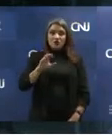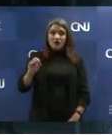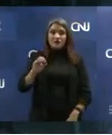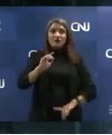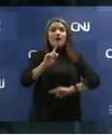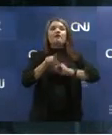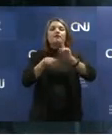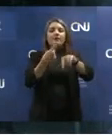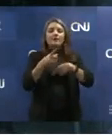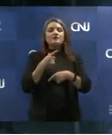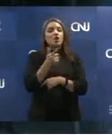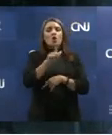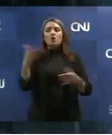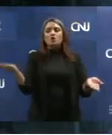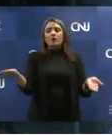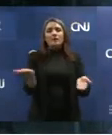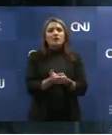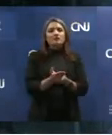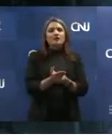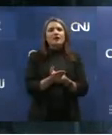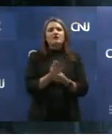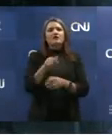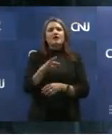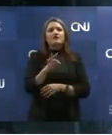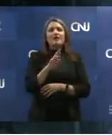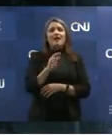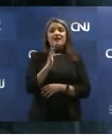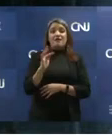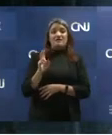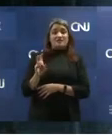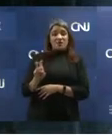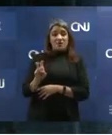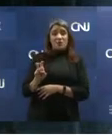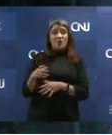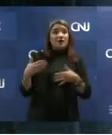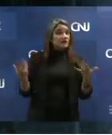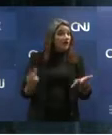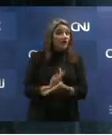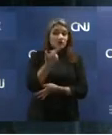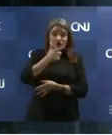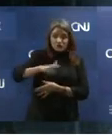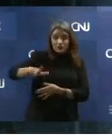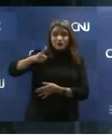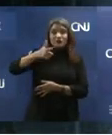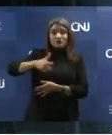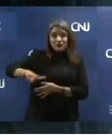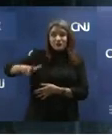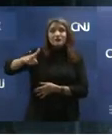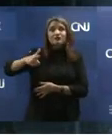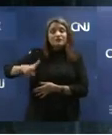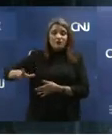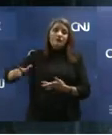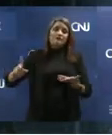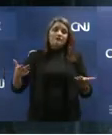Parece que é o caso do TRF 5 e é uma coisa que se repete e pode se repetir e tendencialmente em todos os tribunais.